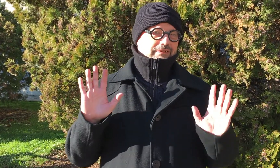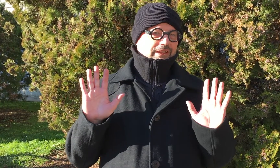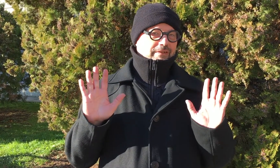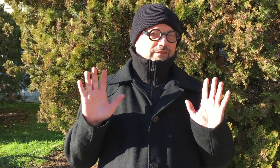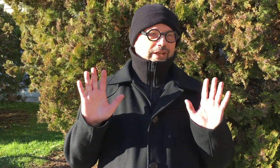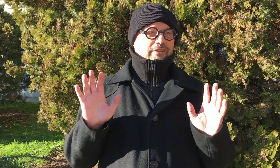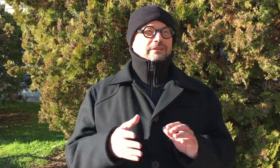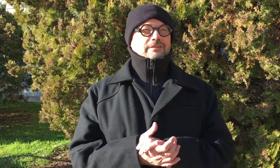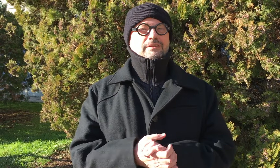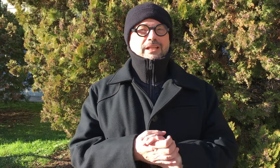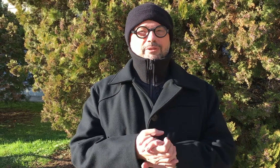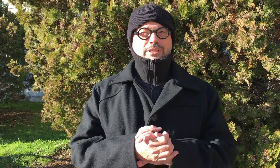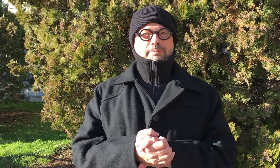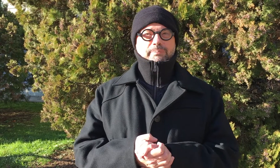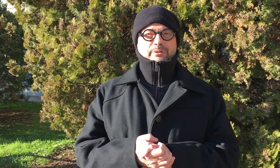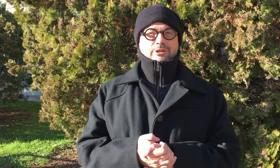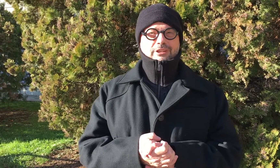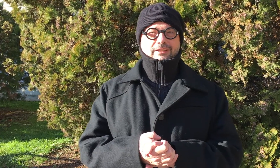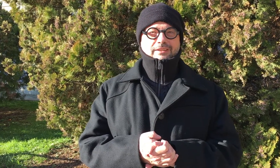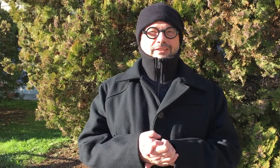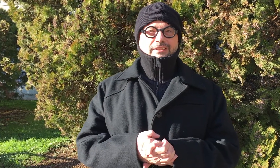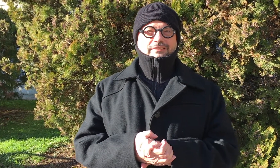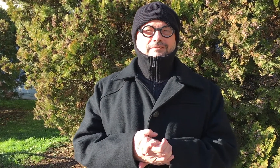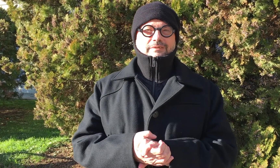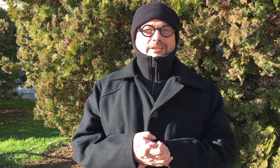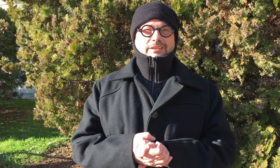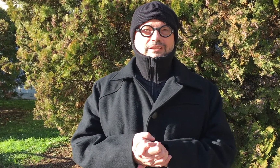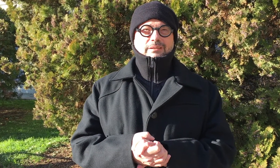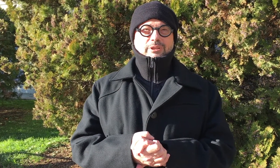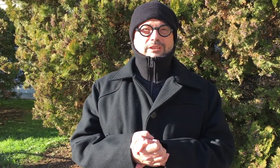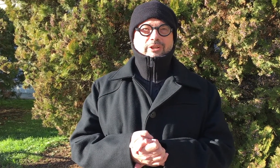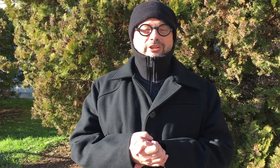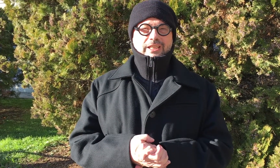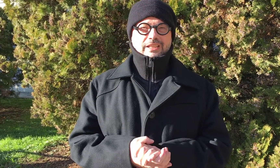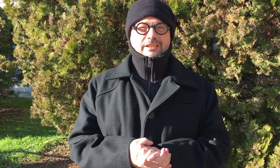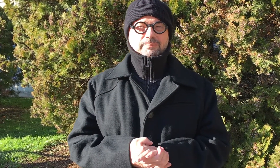Evo, stvarno, ja mogu samo preporučiti da budete volonteri,